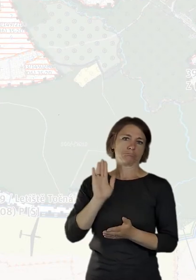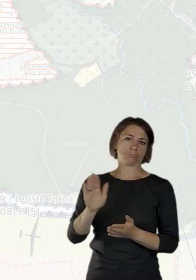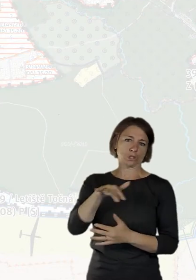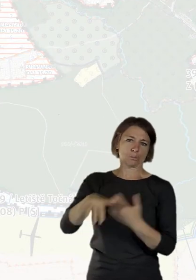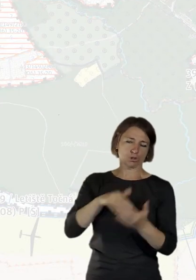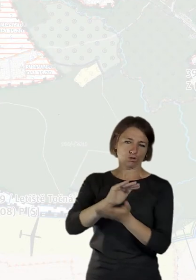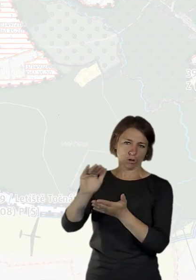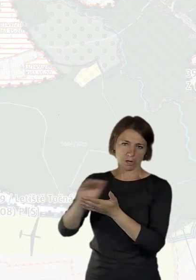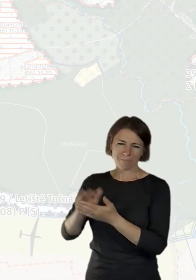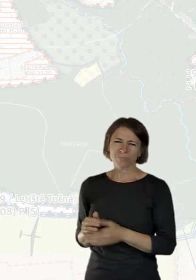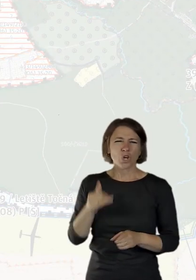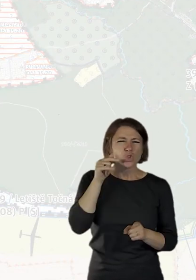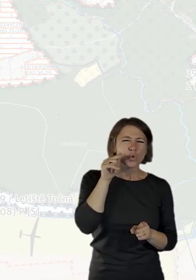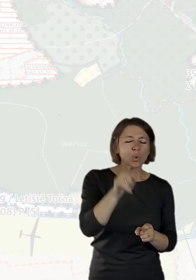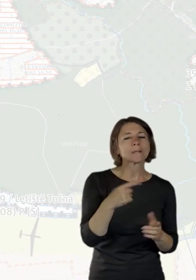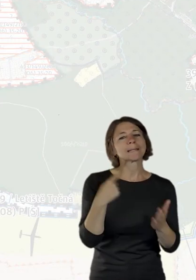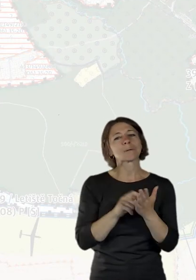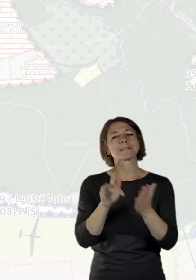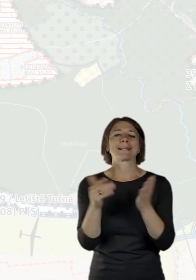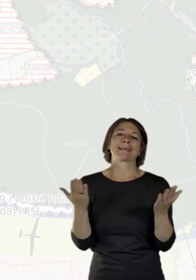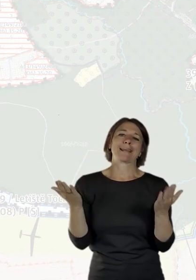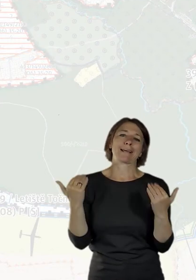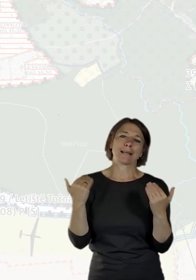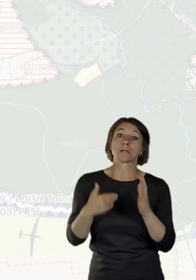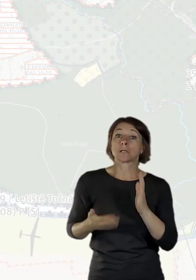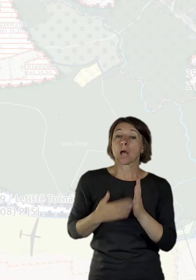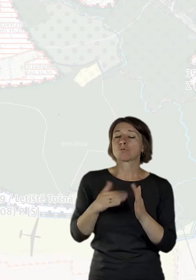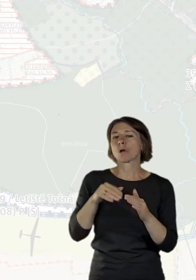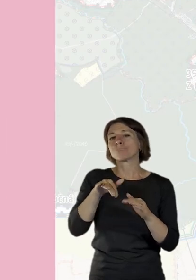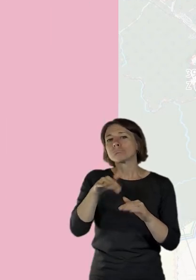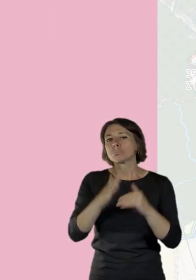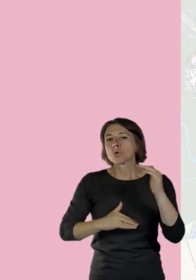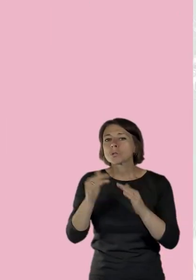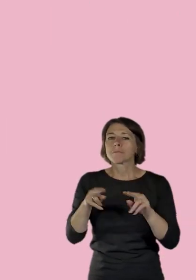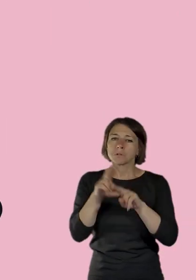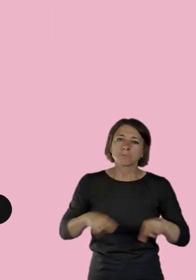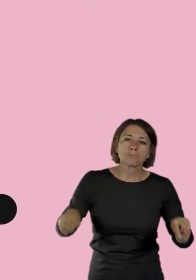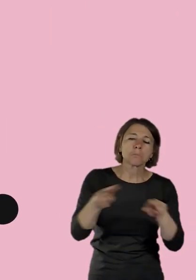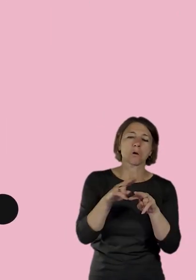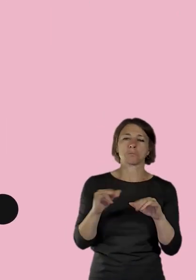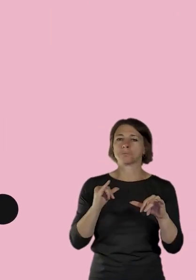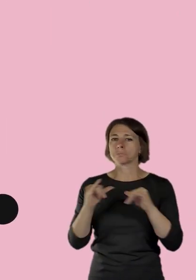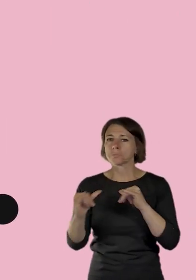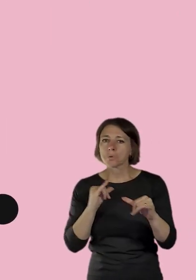Žlutá je rekreační využití, například plochy pro sportoviště nebo parky.